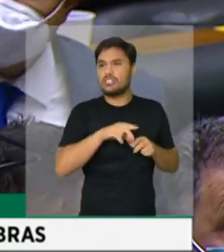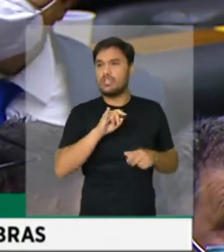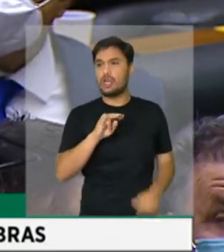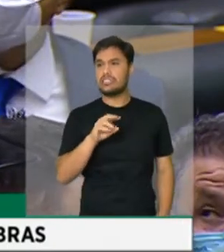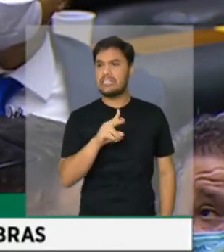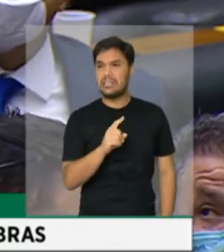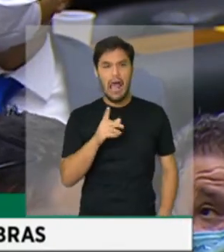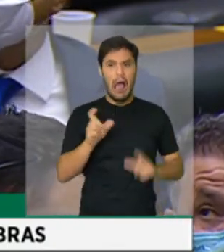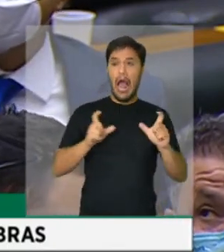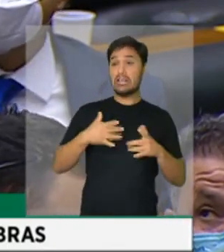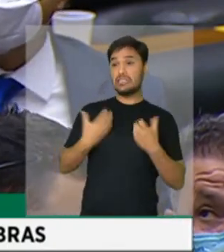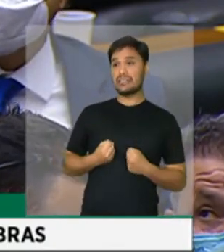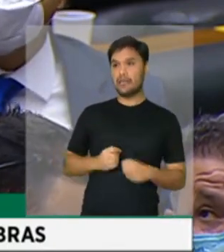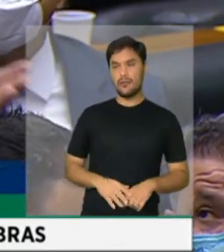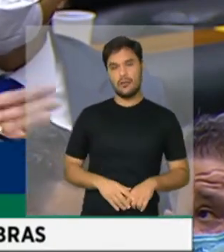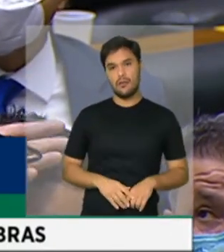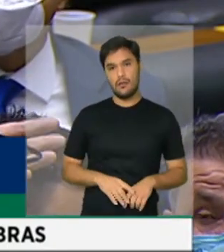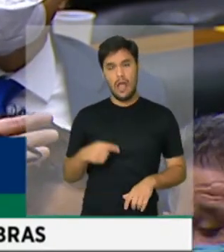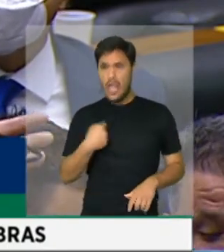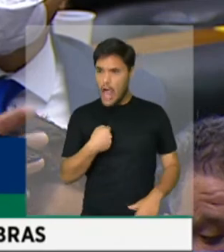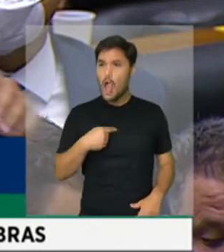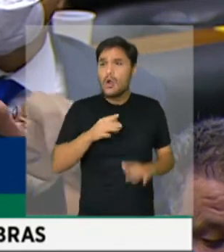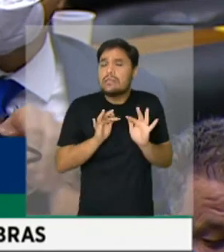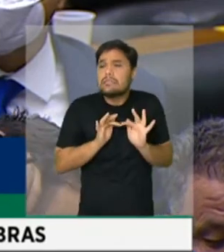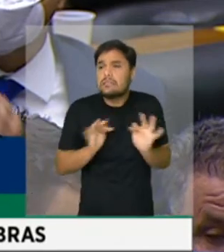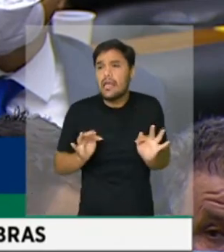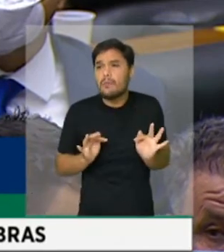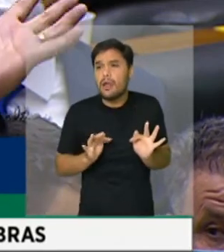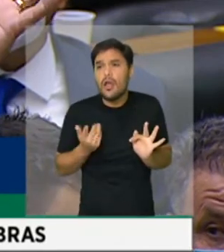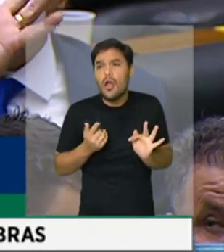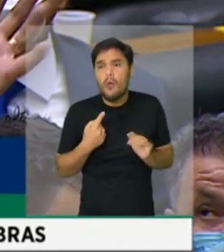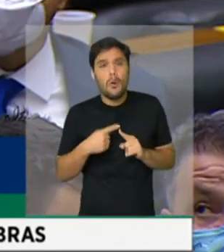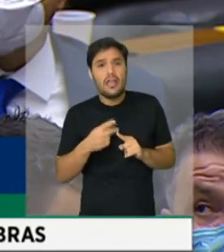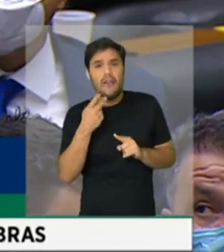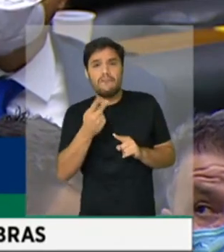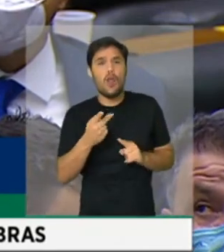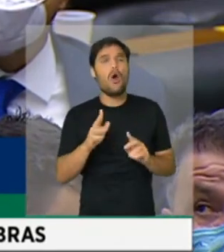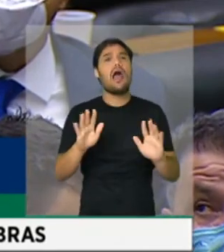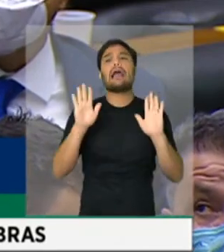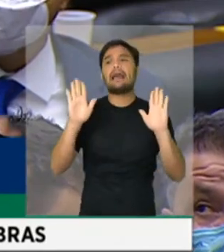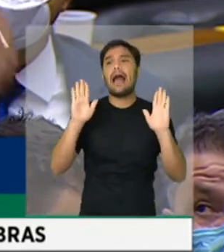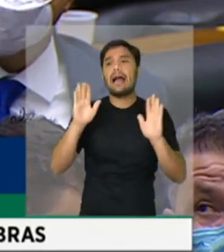DOMINAR TUDO. ÉINTERESSANTE QUE ELES CONSEGUEM CHAMAR A MIM E A OUTROS DEPUTADOS DE ASSASSINOS, TORTURADOR,